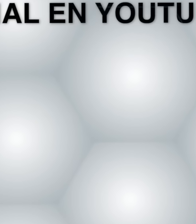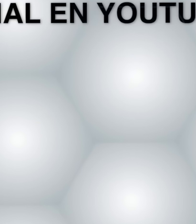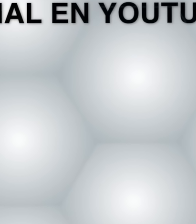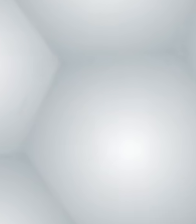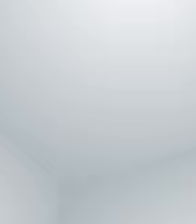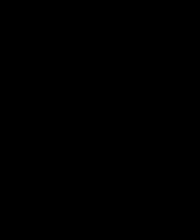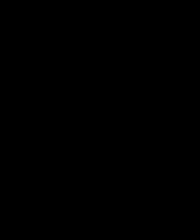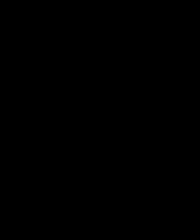[Música]